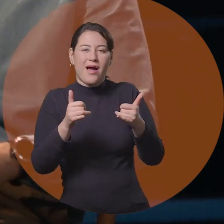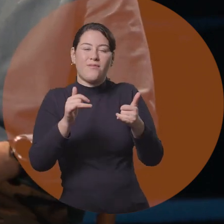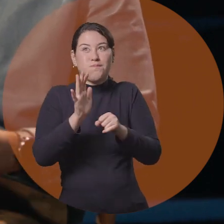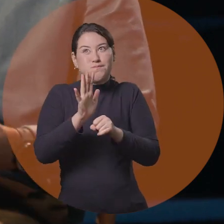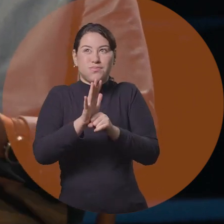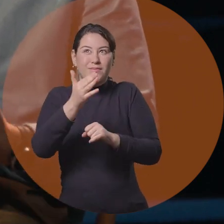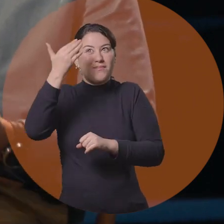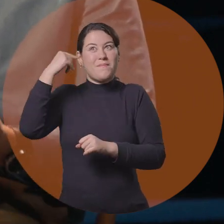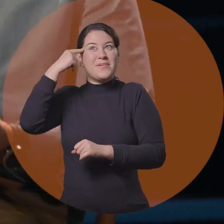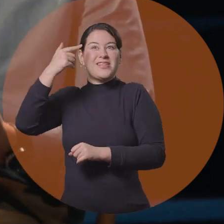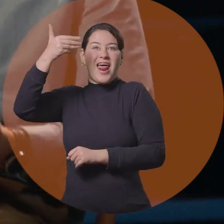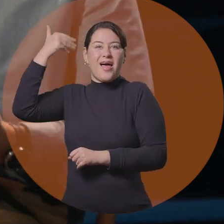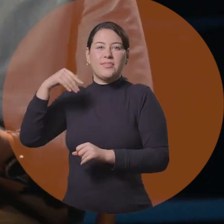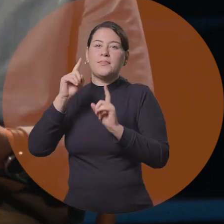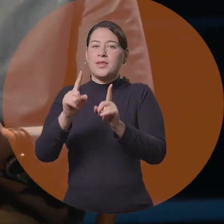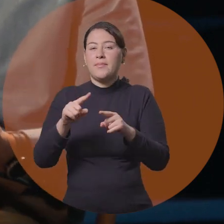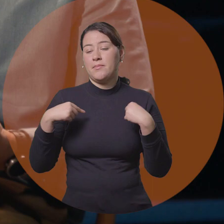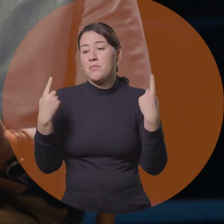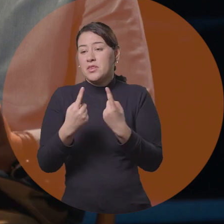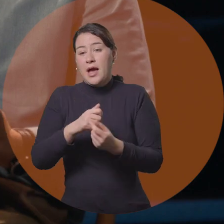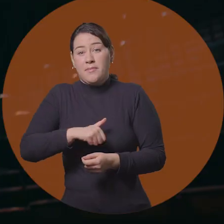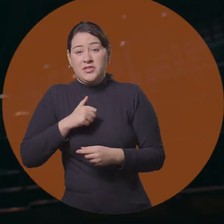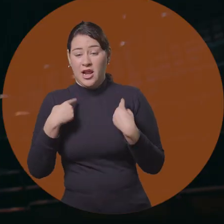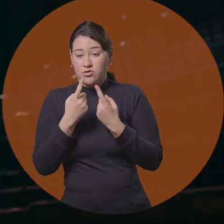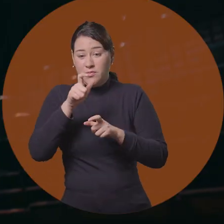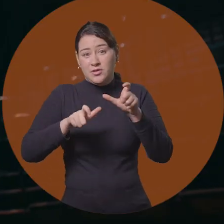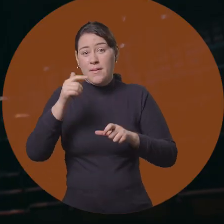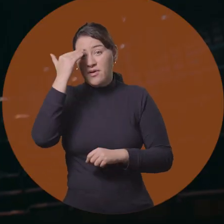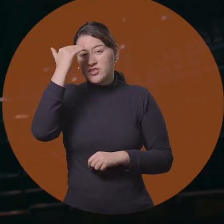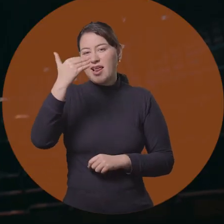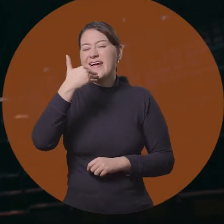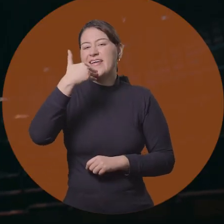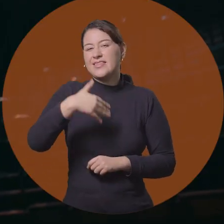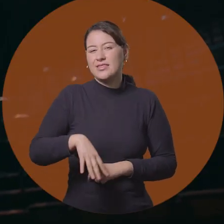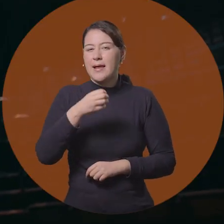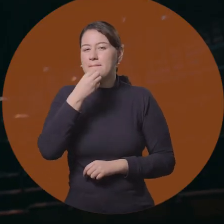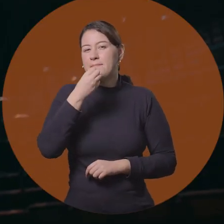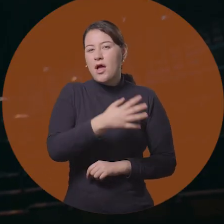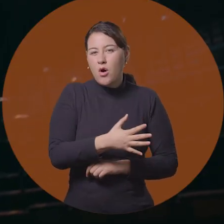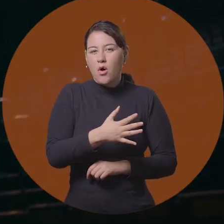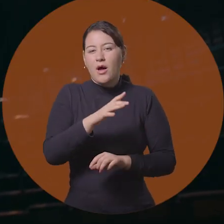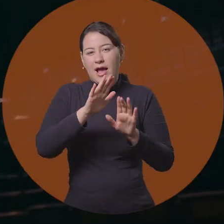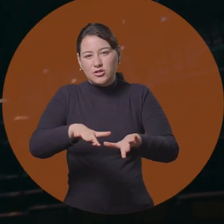pero también que nos pueda servir a los docentes a poder entender mejor a los estudiantes.